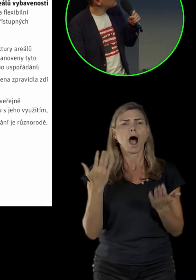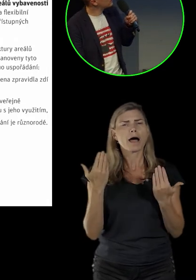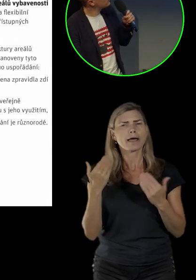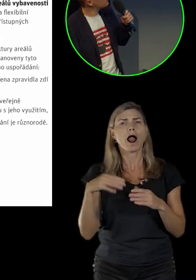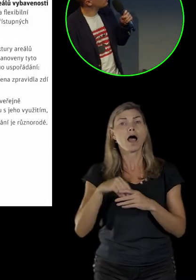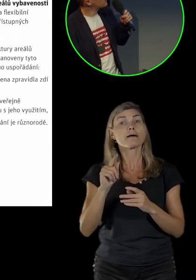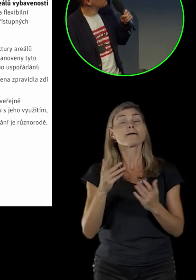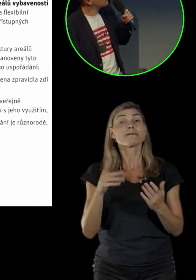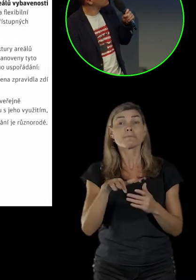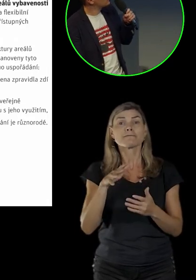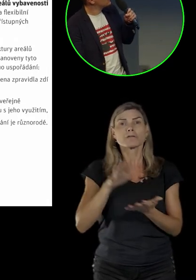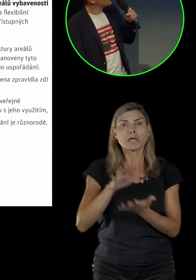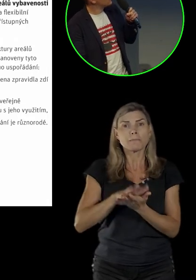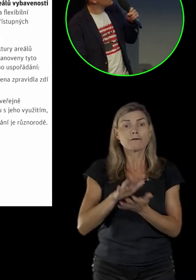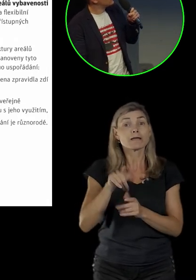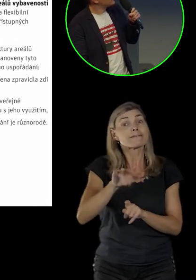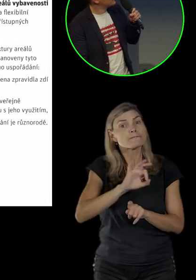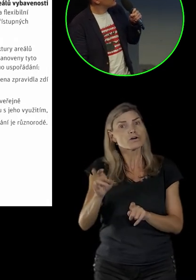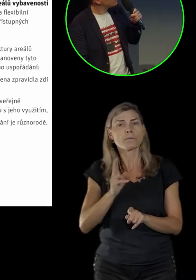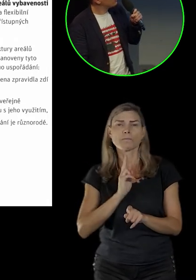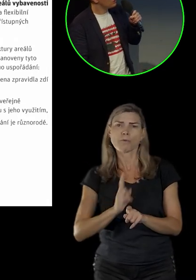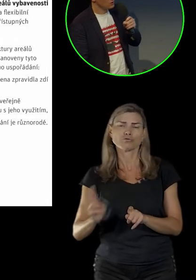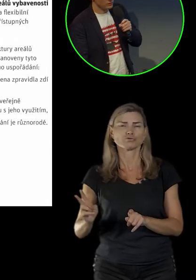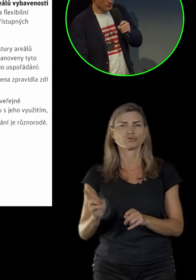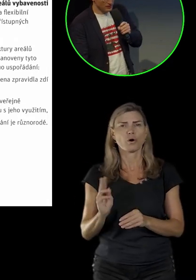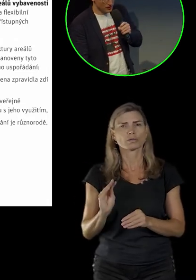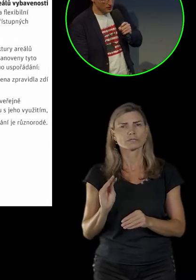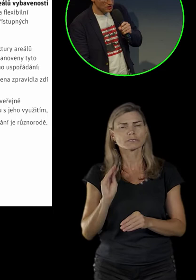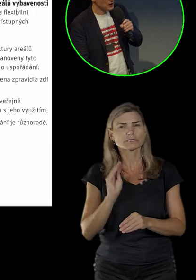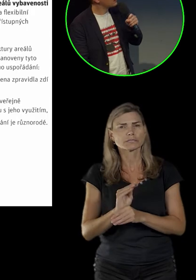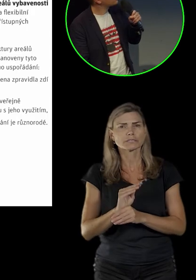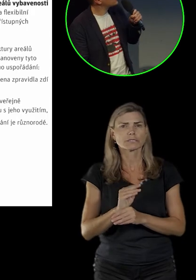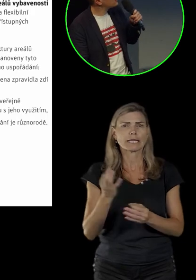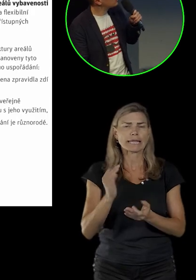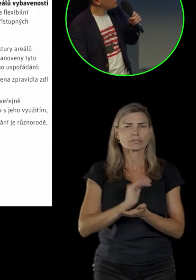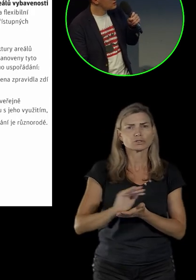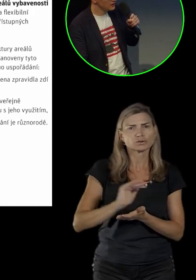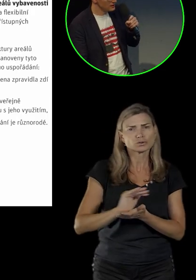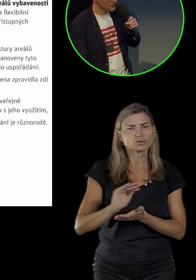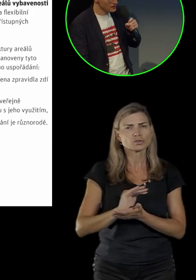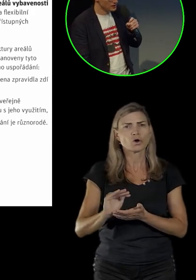ve kterých je přípustné umisťovat jenom vybavenost a nebo s ní související